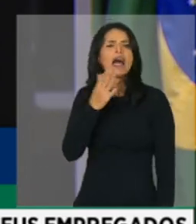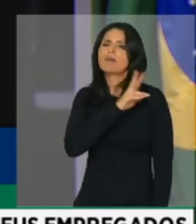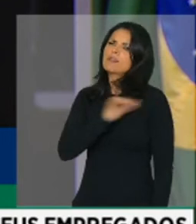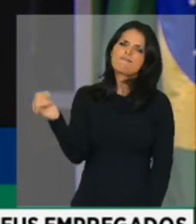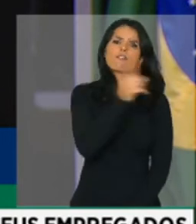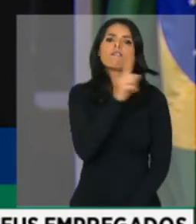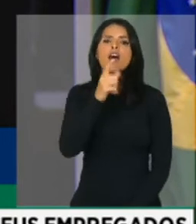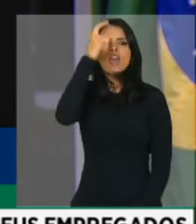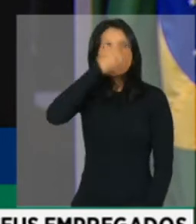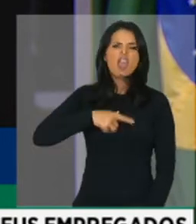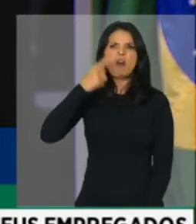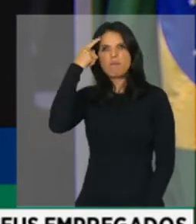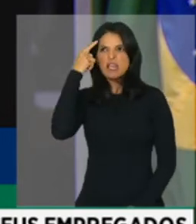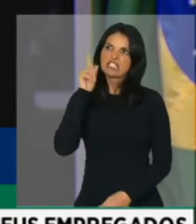NÃO VAI. NÃO SOU PESSIMISTA SOU REALISTA. E QUANDO